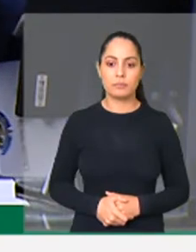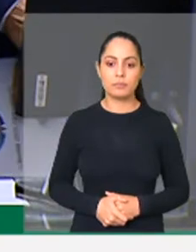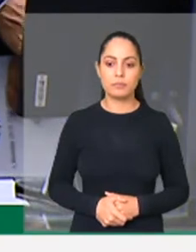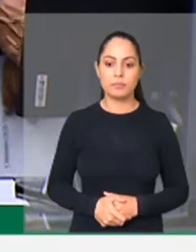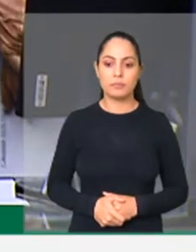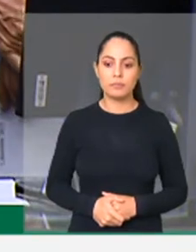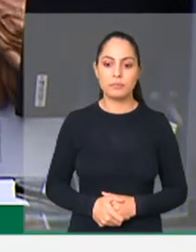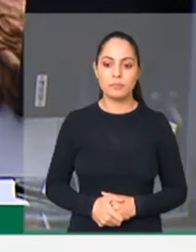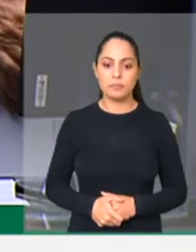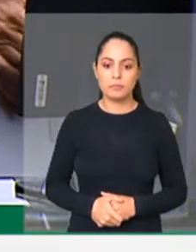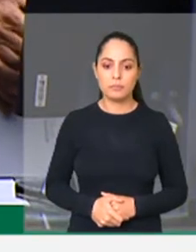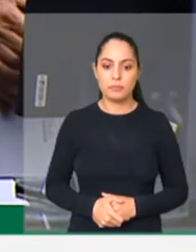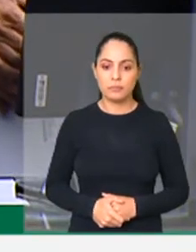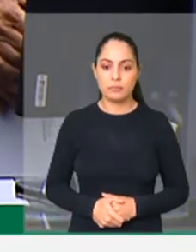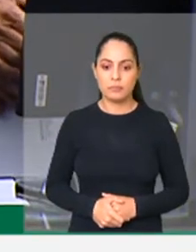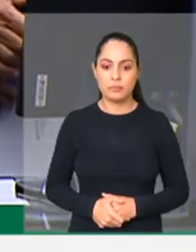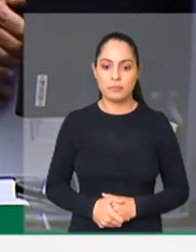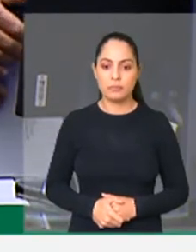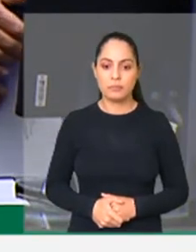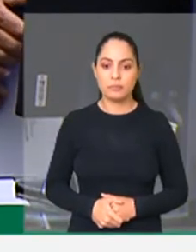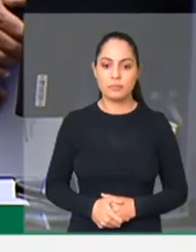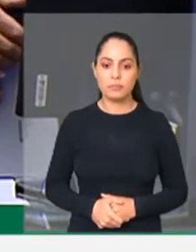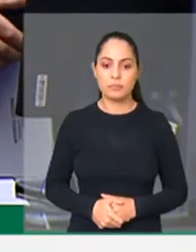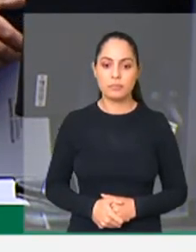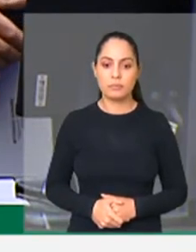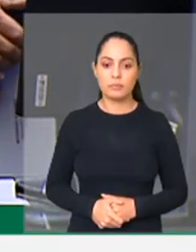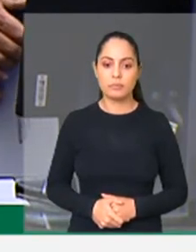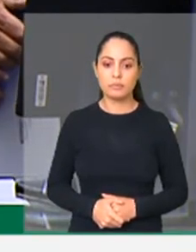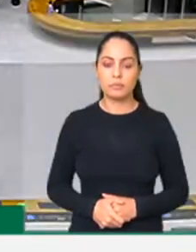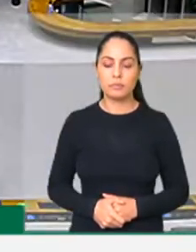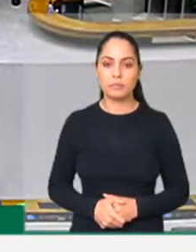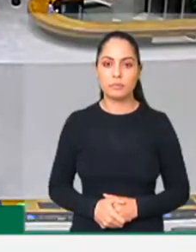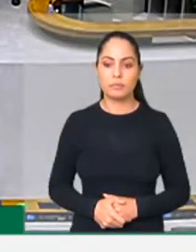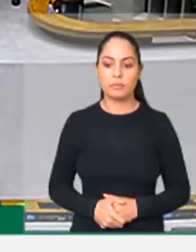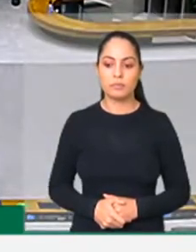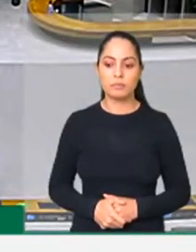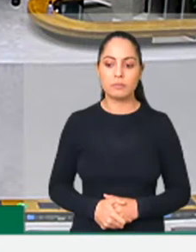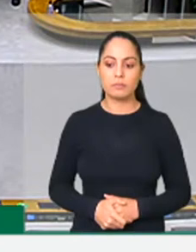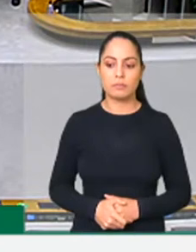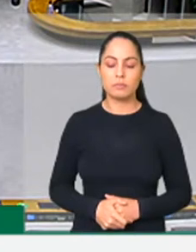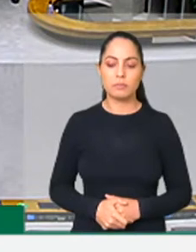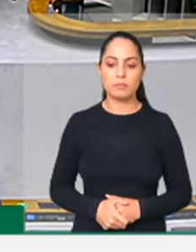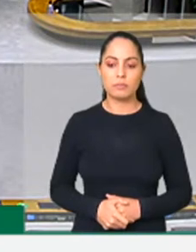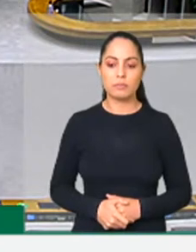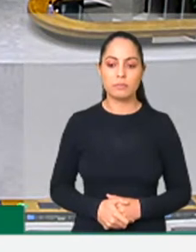DIZER, MUITO OBRIGADO. -- [MÁRCIO SALEMA]: O REQUERIMENTO DE VOTAÇÃO DA MEDIDA PROVISÓRIA, ARTIGO POR ARTIGO, ESSE REQUERIMENTO FOI